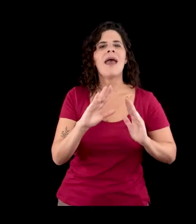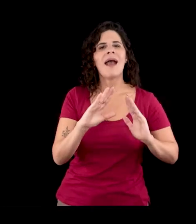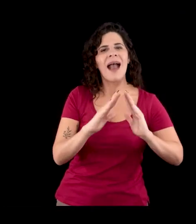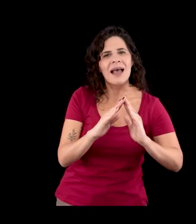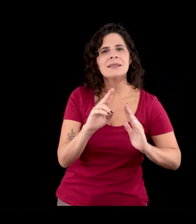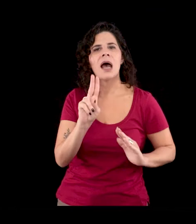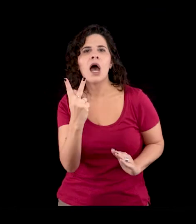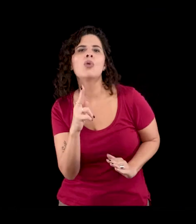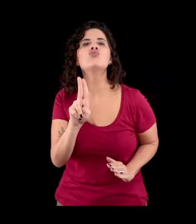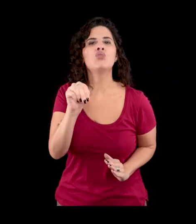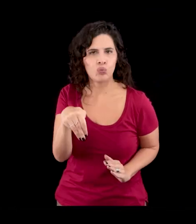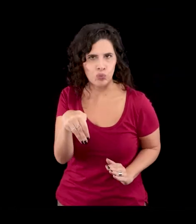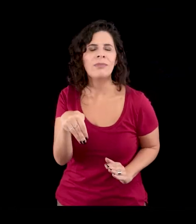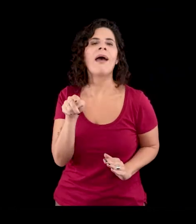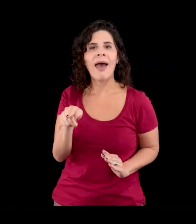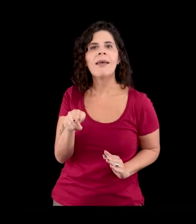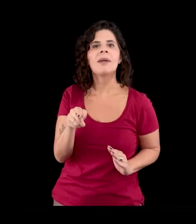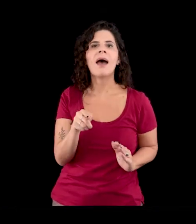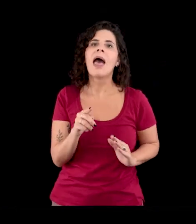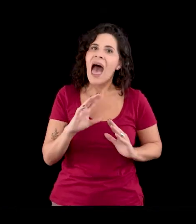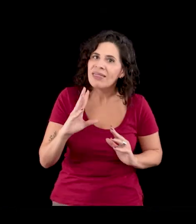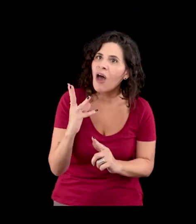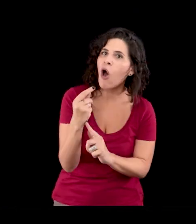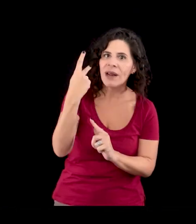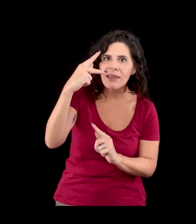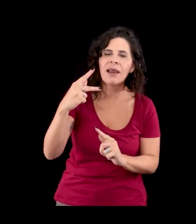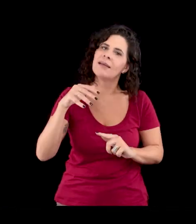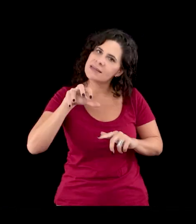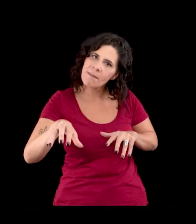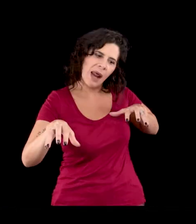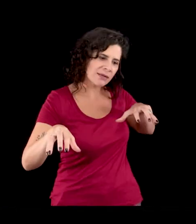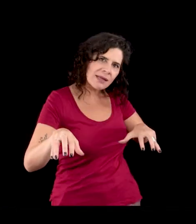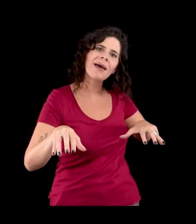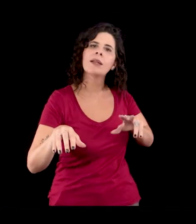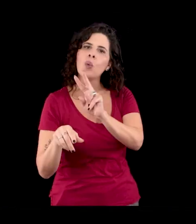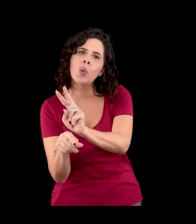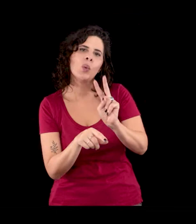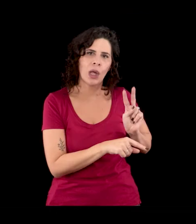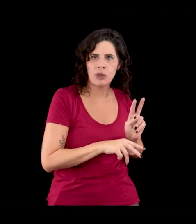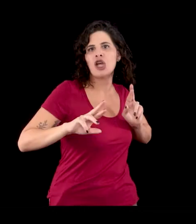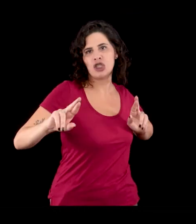para poder recolher as obras dele e não misturarem com a galeria.